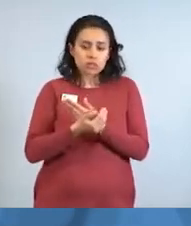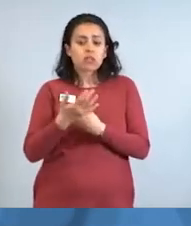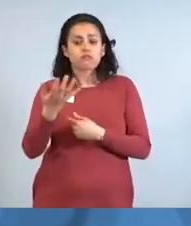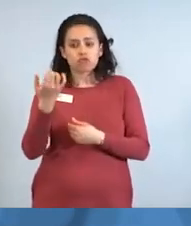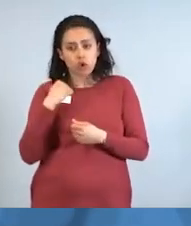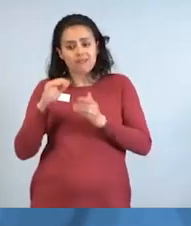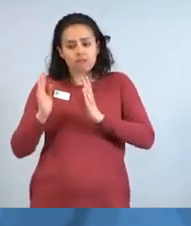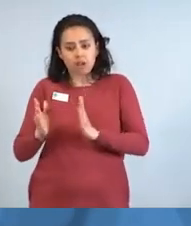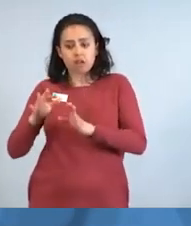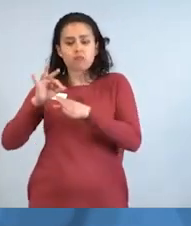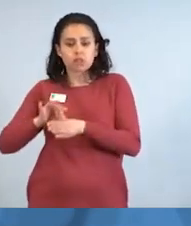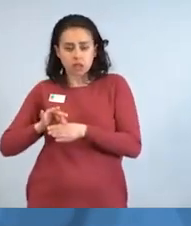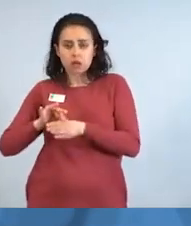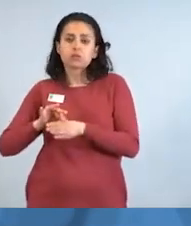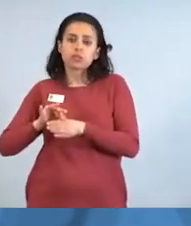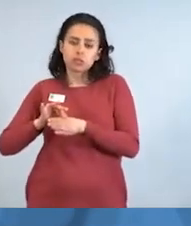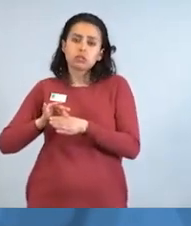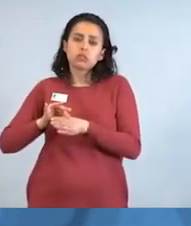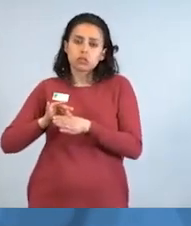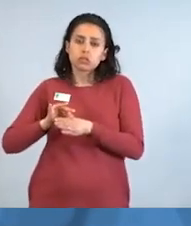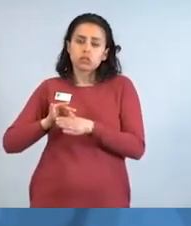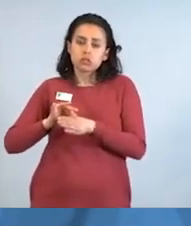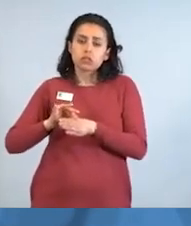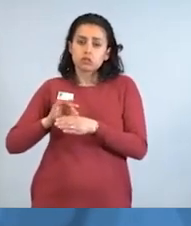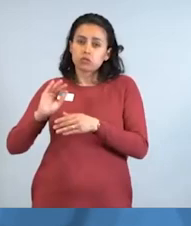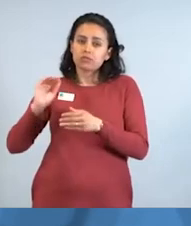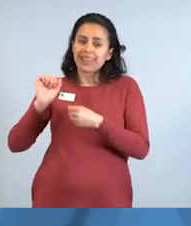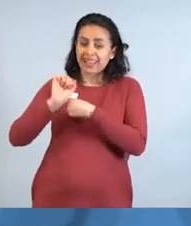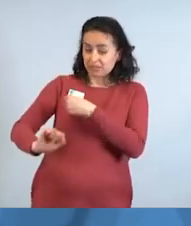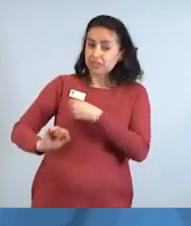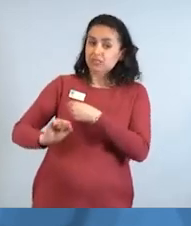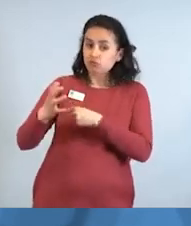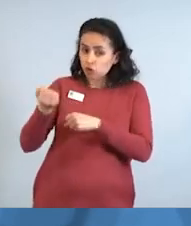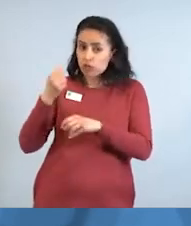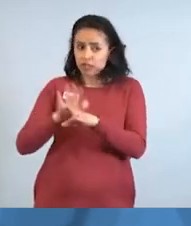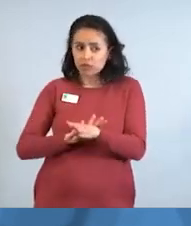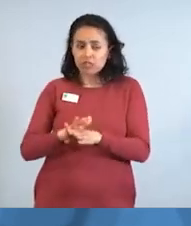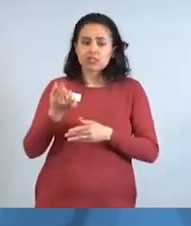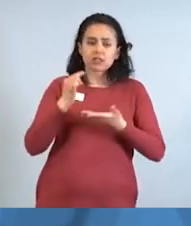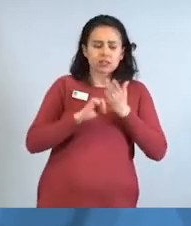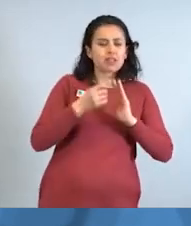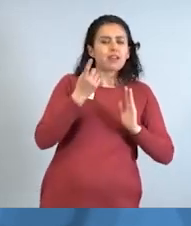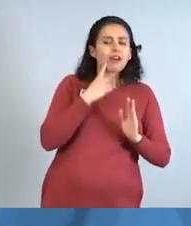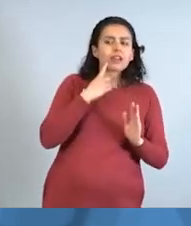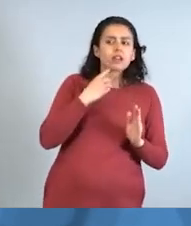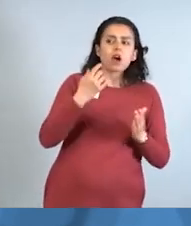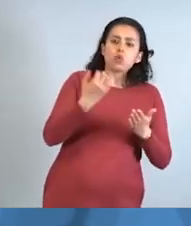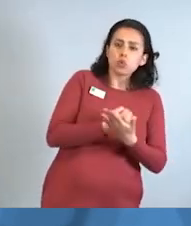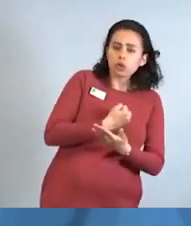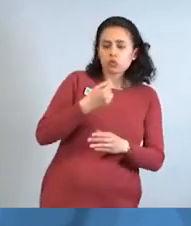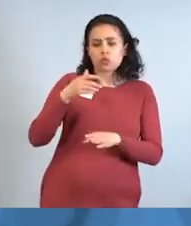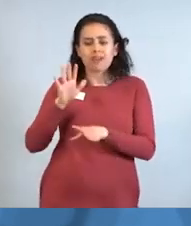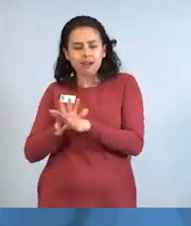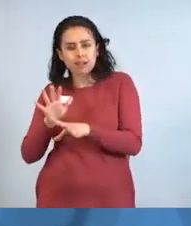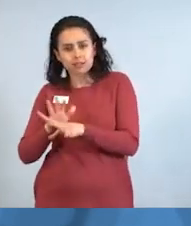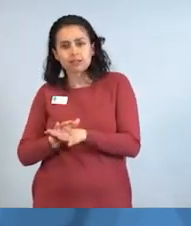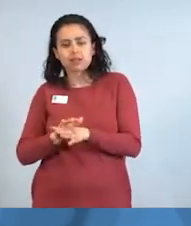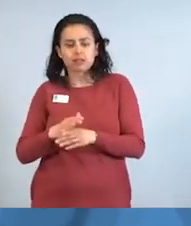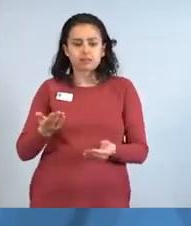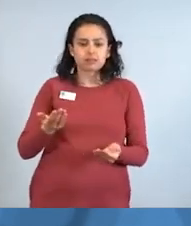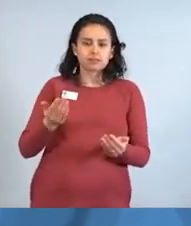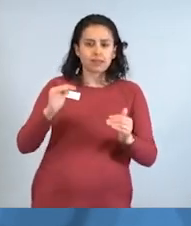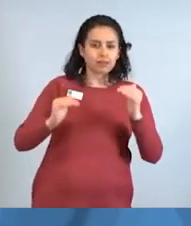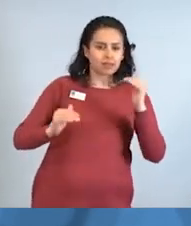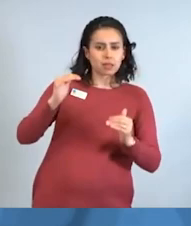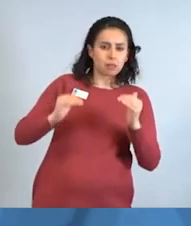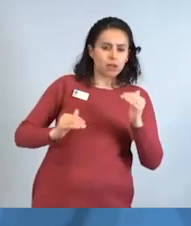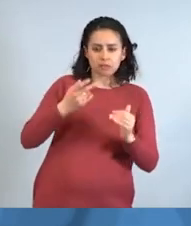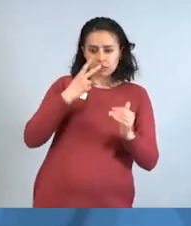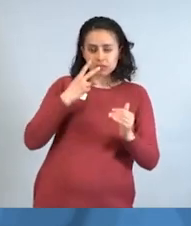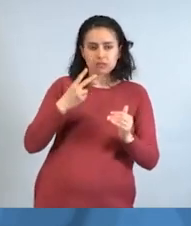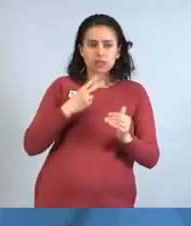Tämä on aina hyödyn ja haitan välinen suhde. Pyyntö siitä, että rokote olisi 100 %:sti turvallinen, ei ole tästä maailmasta.